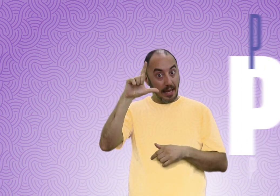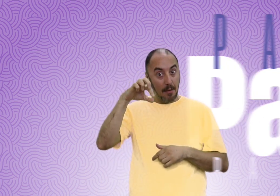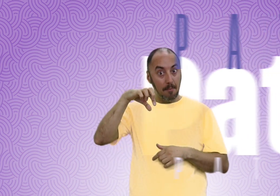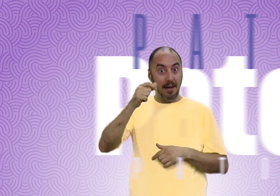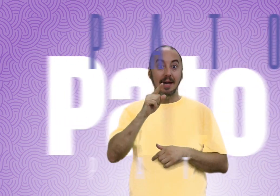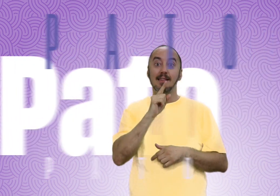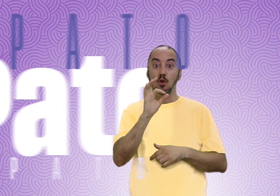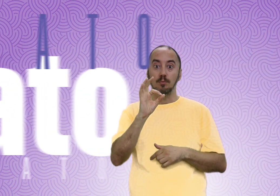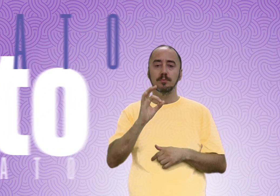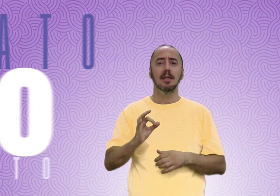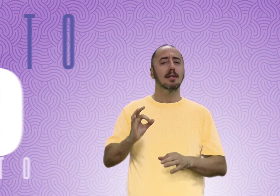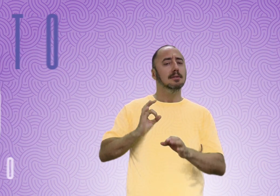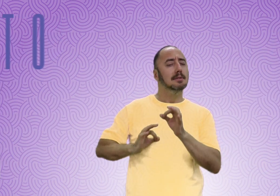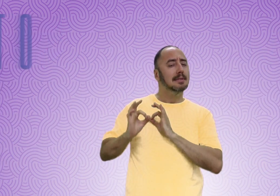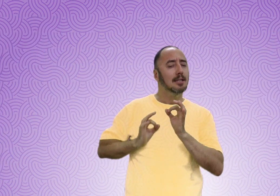EL PATO